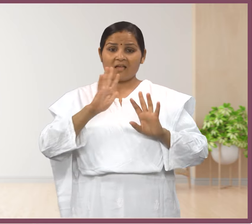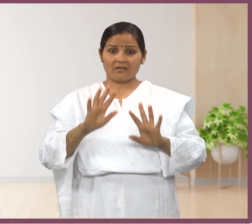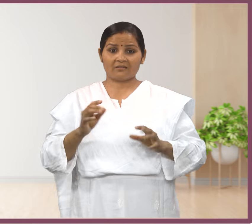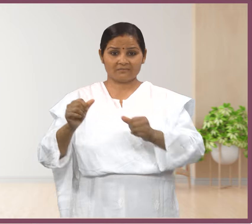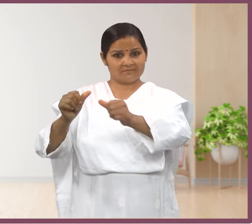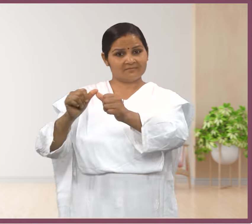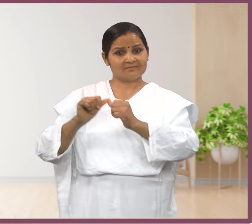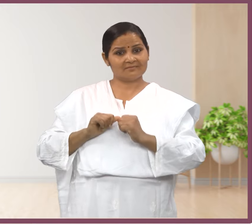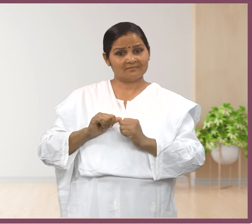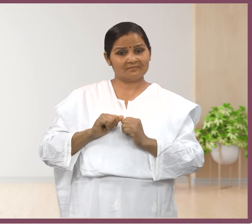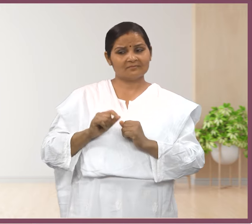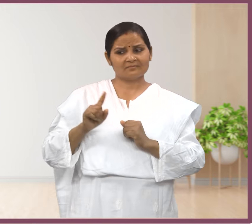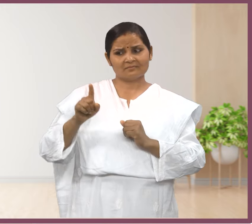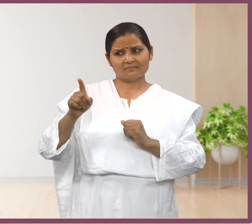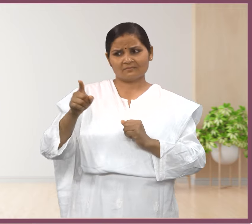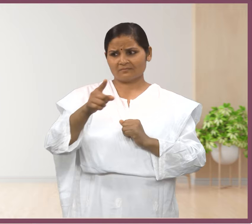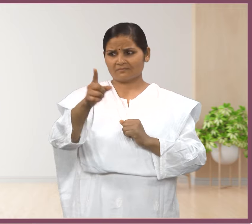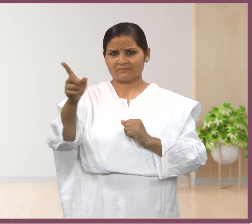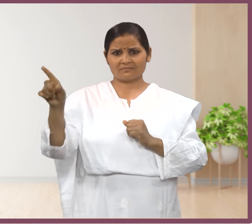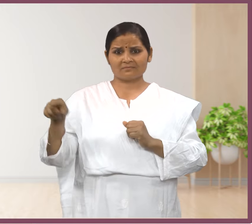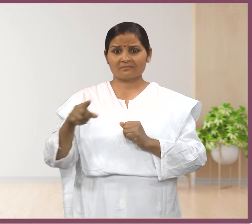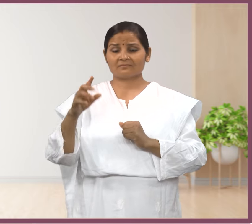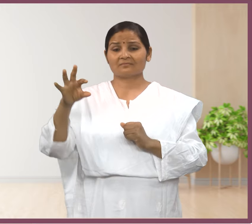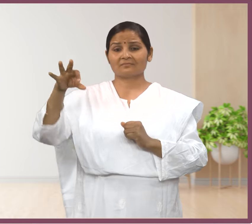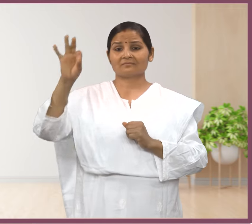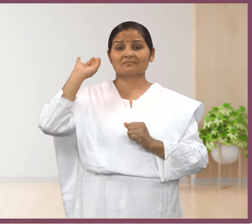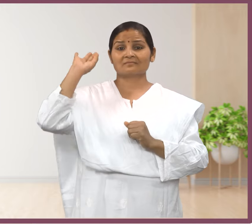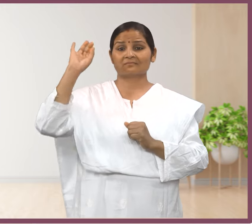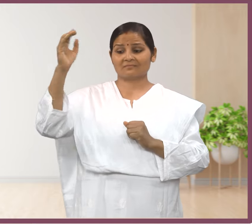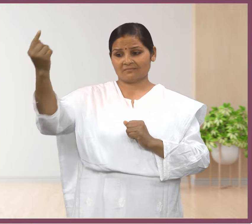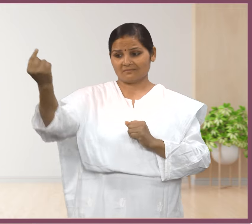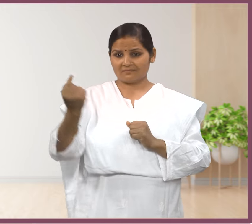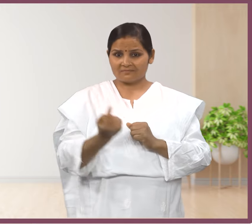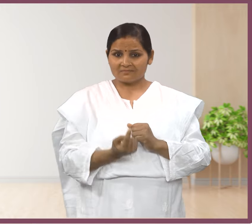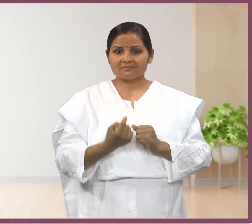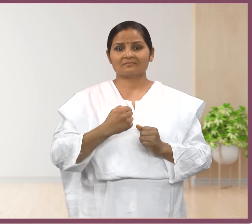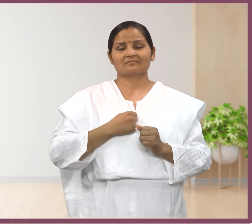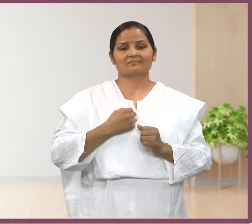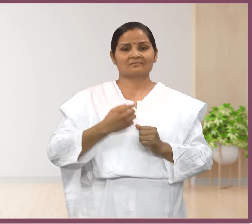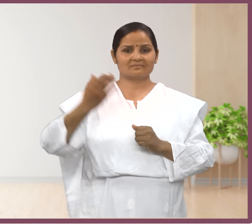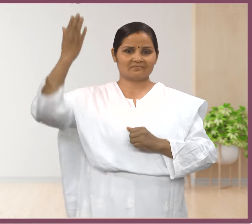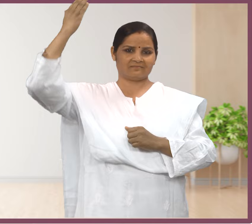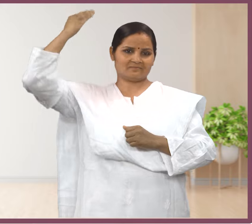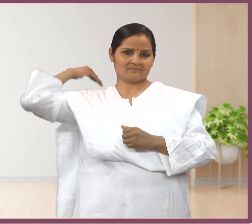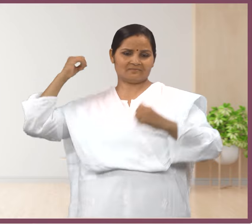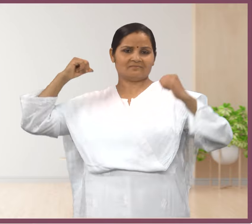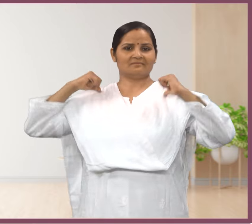మీలో ఎవరు వచ్చి నా వెనుక కూర్చుంటారో చెప్పండి.